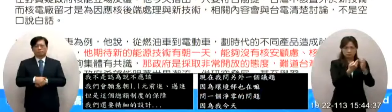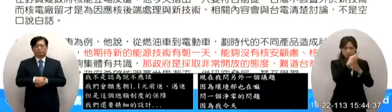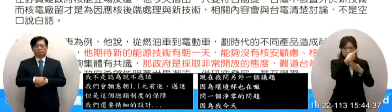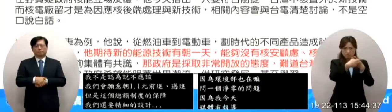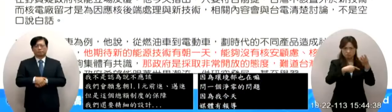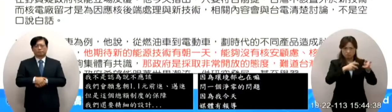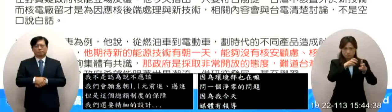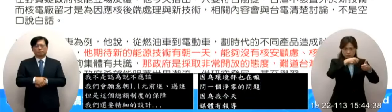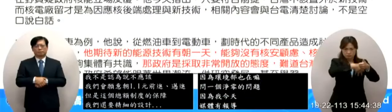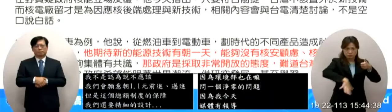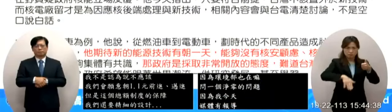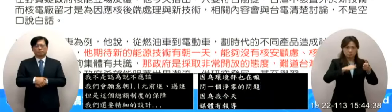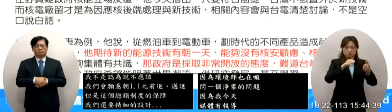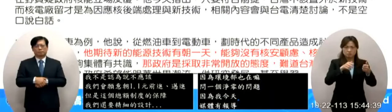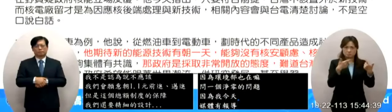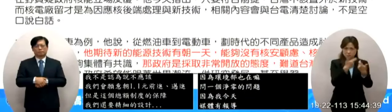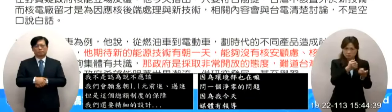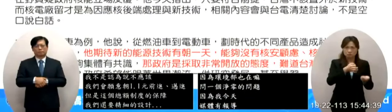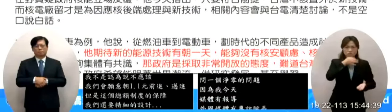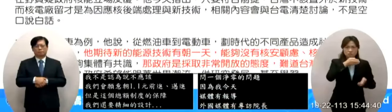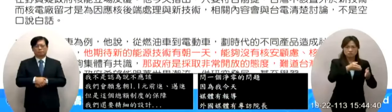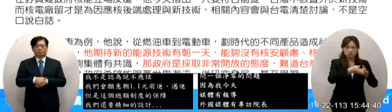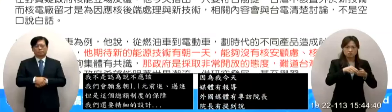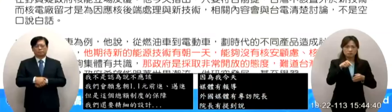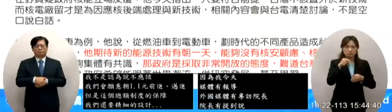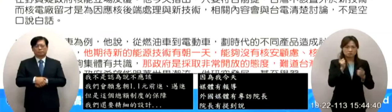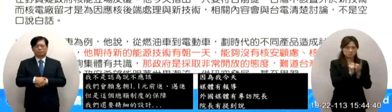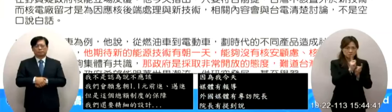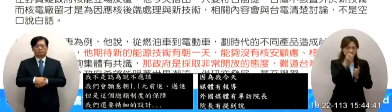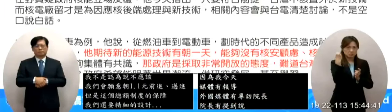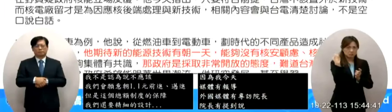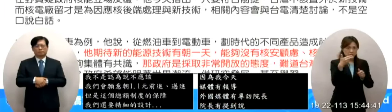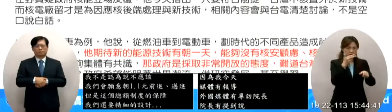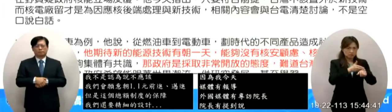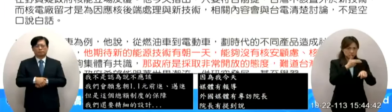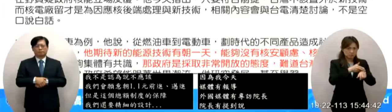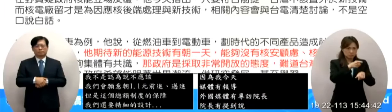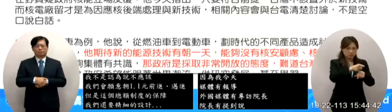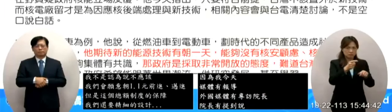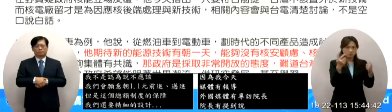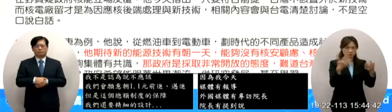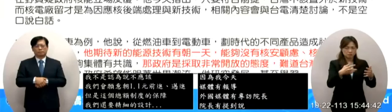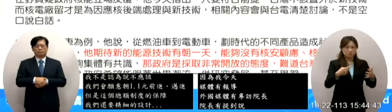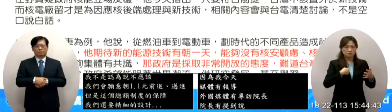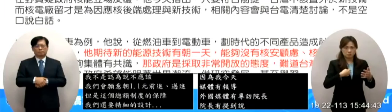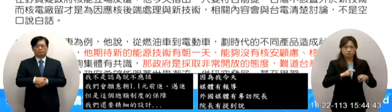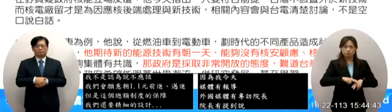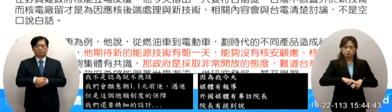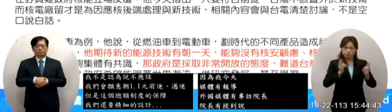所以對採用新的能源技術非常開放 然後第二點是說 只要